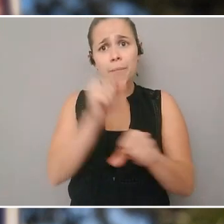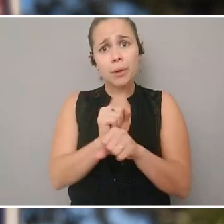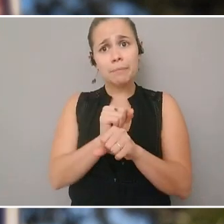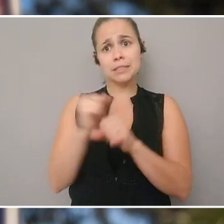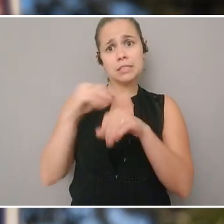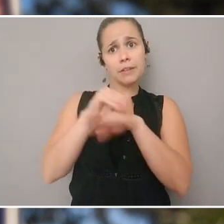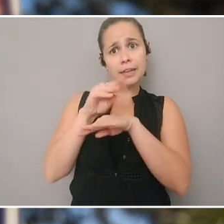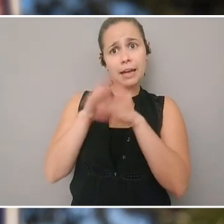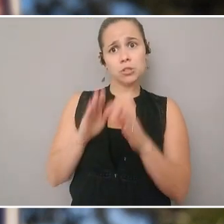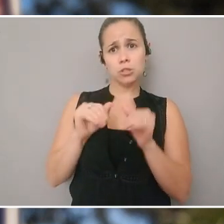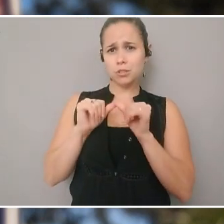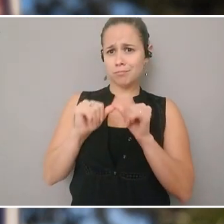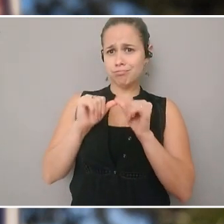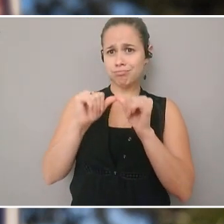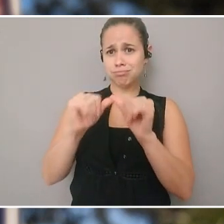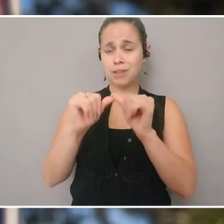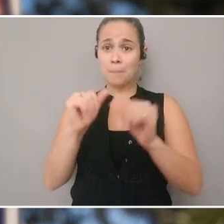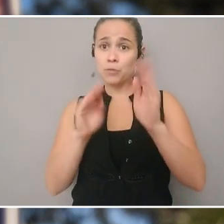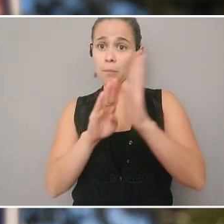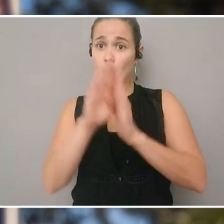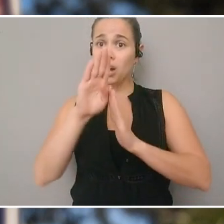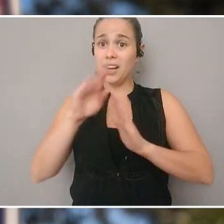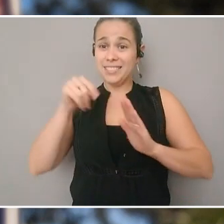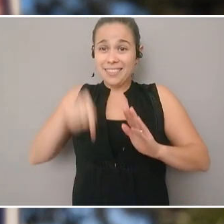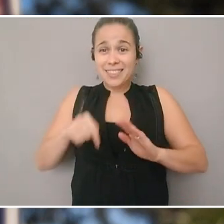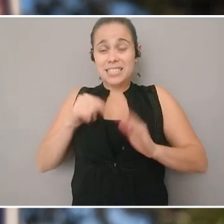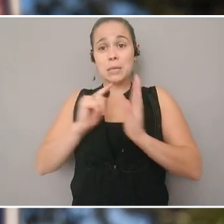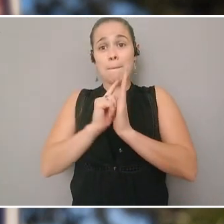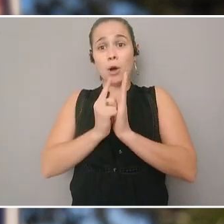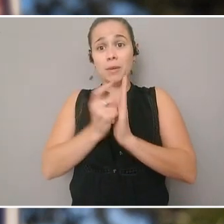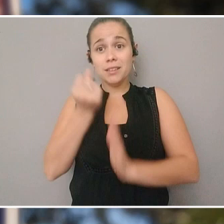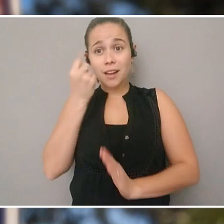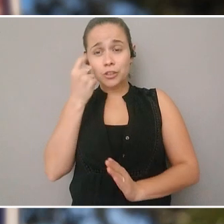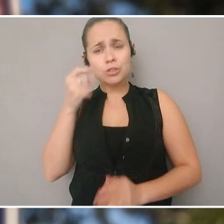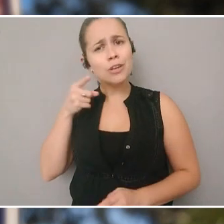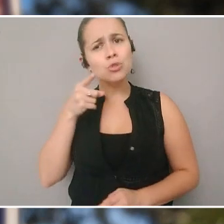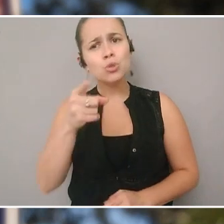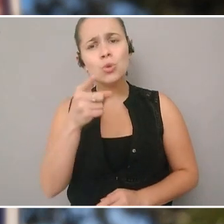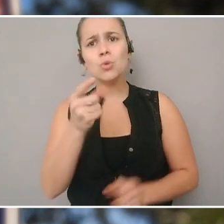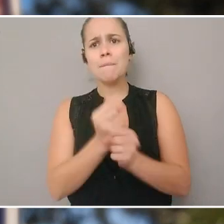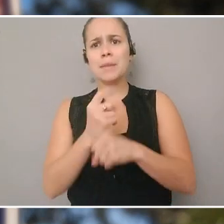para llegar a este momento. Lo dejaste en claro